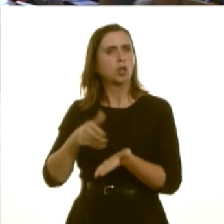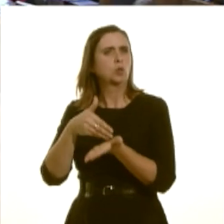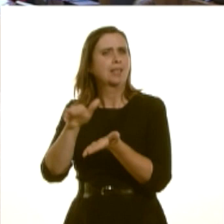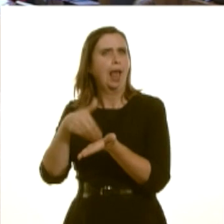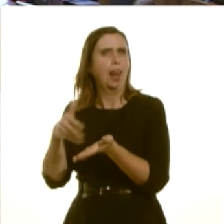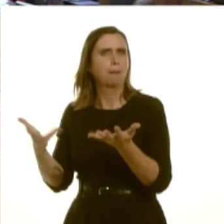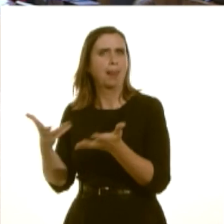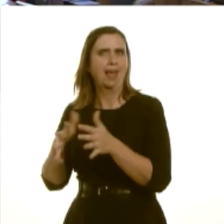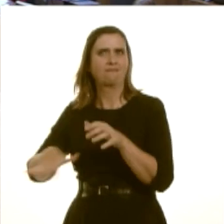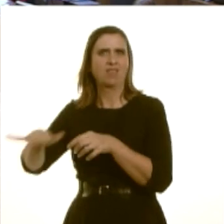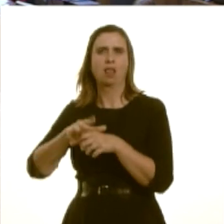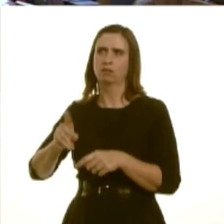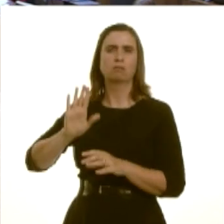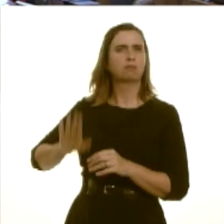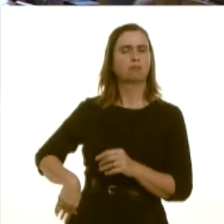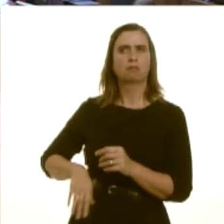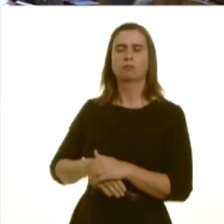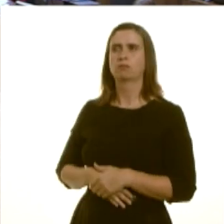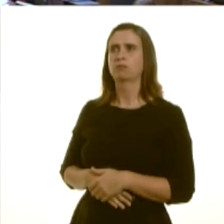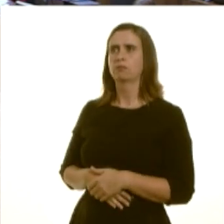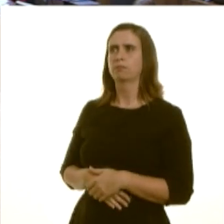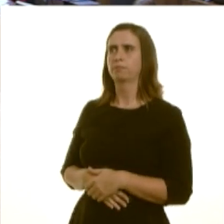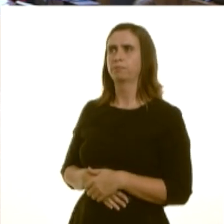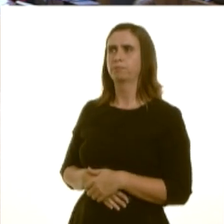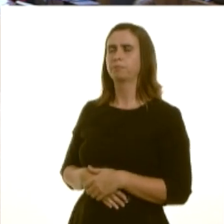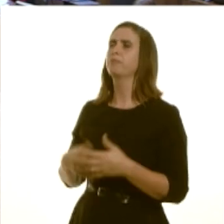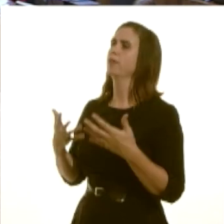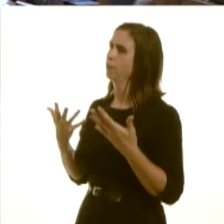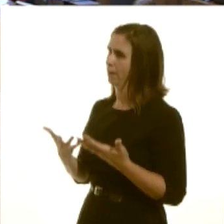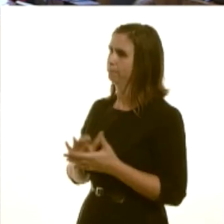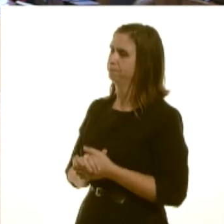defnydd yn cael ei wneud ohono. Nid wyf yn gwybod beth yw’r sefyllfa ym Mhontarddulais,